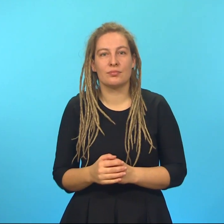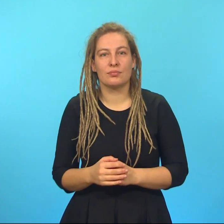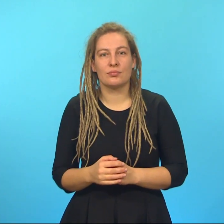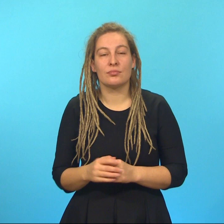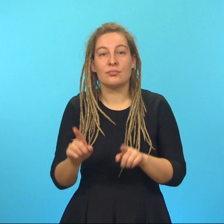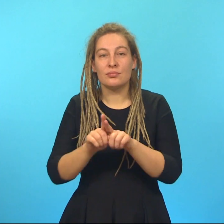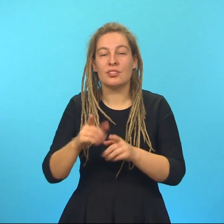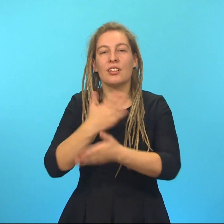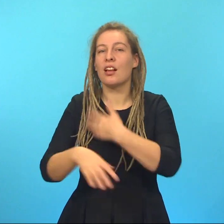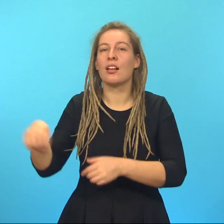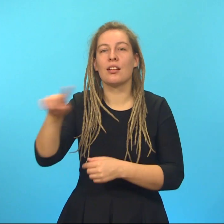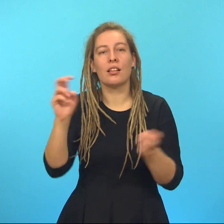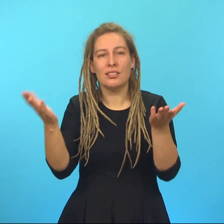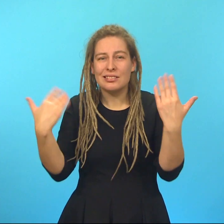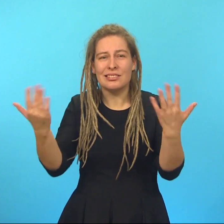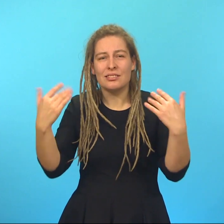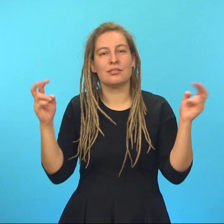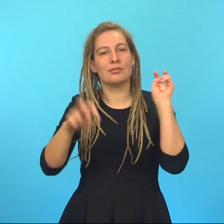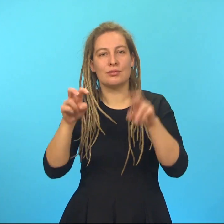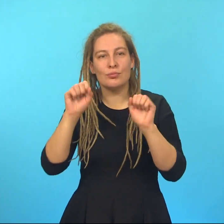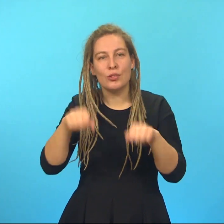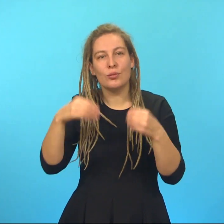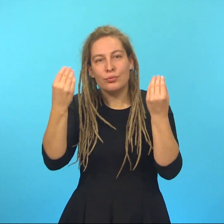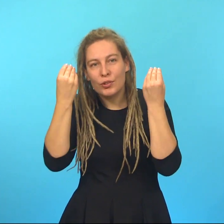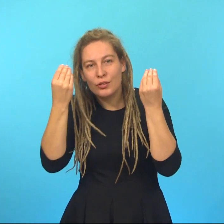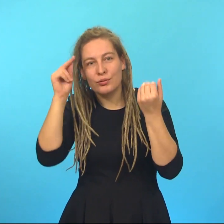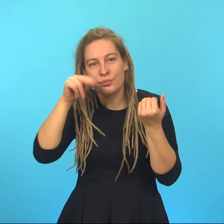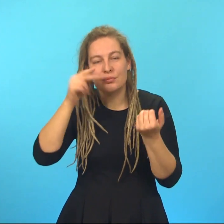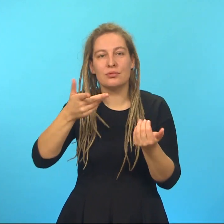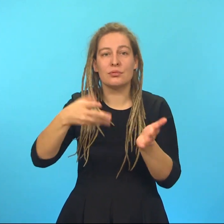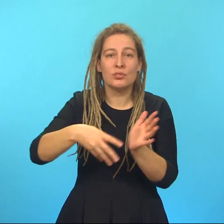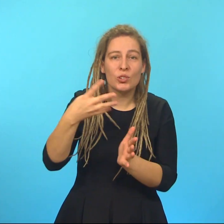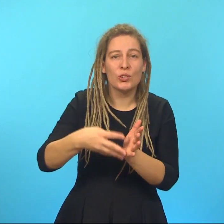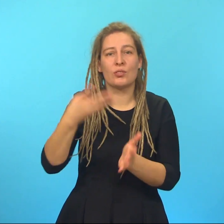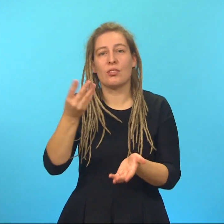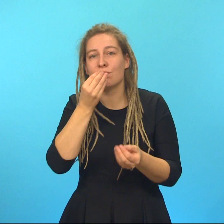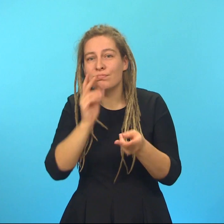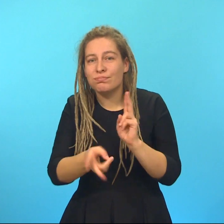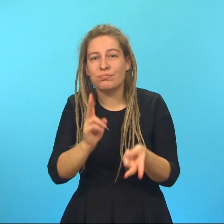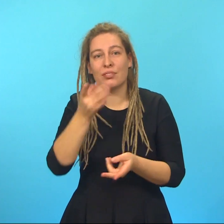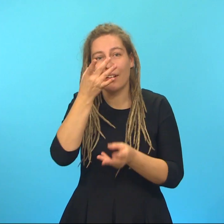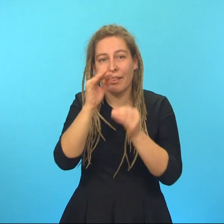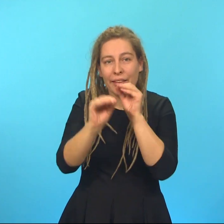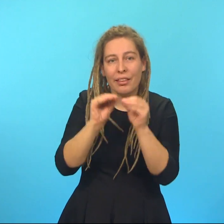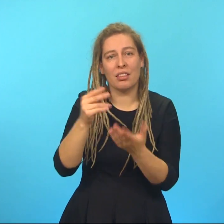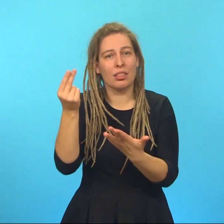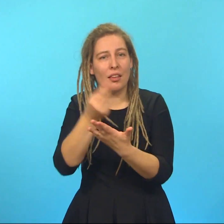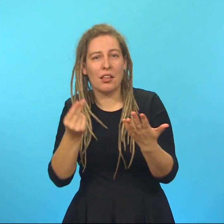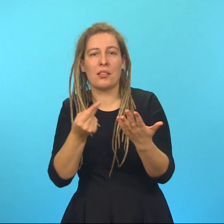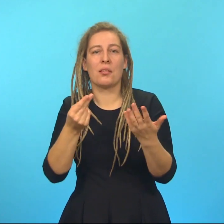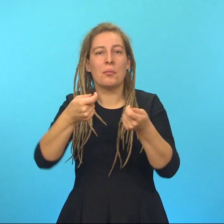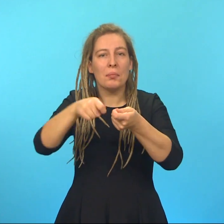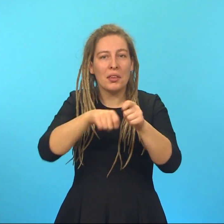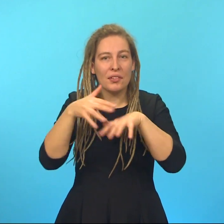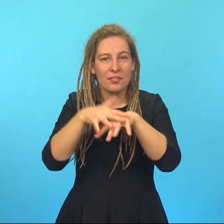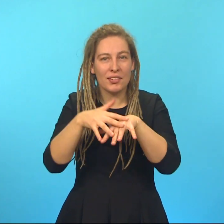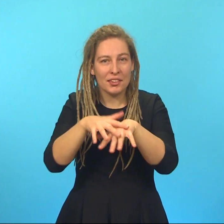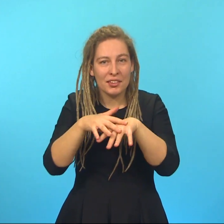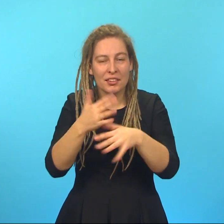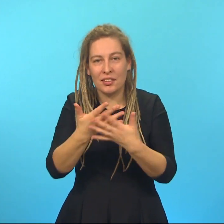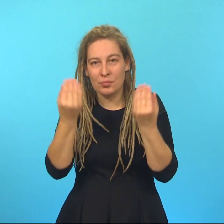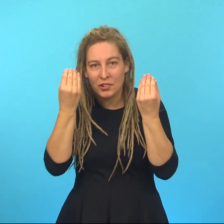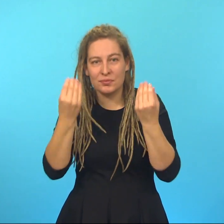Neįgaliuosius kvietė siuvimo, kulinarijos, floristikos, dailės, pynimo iš vytelių kursai.